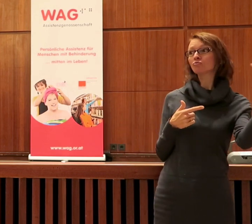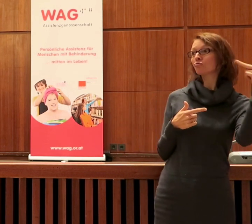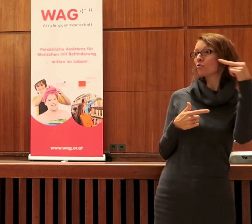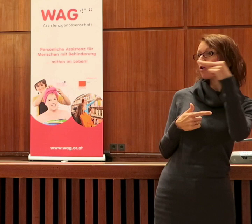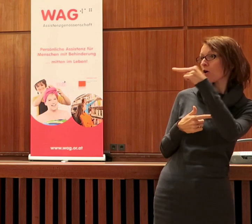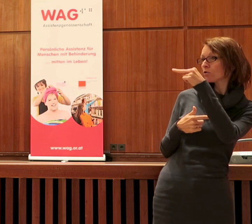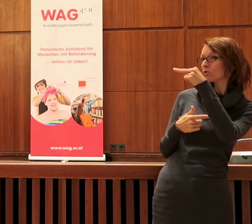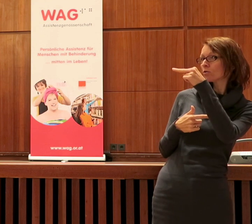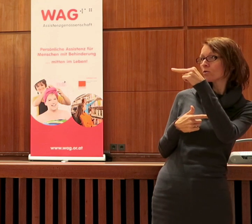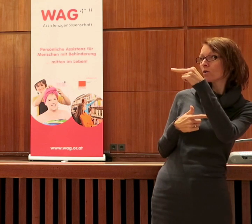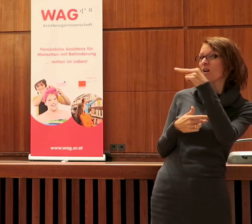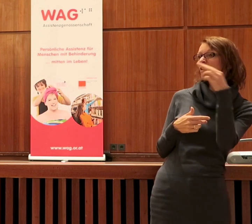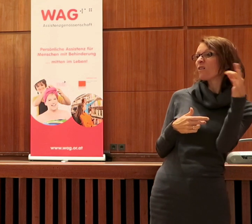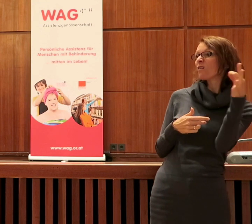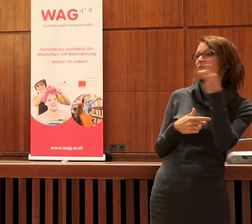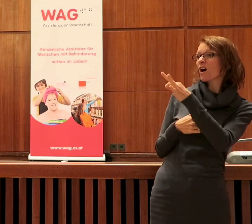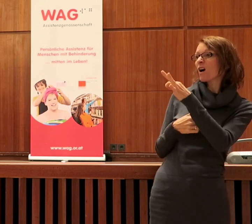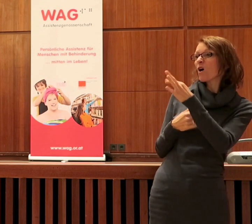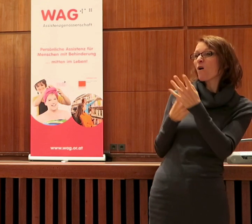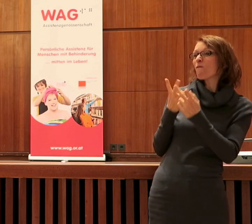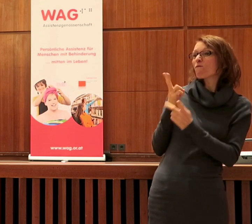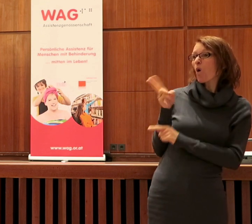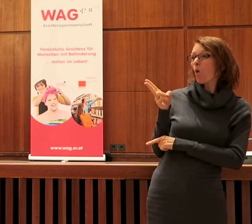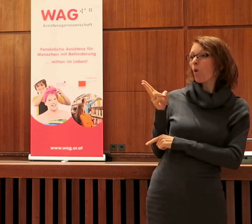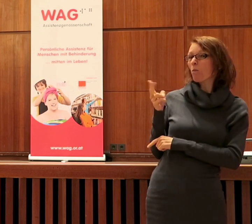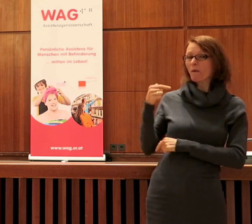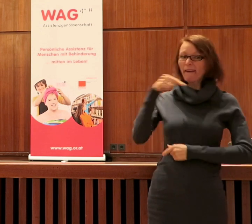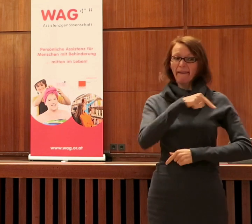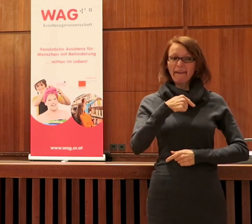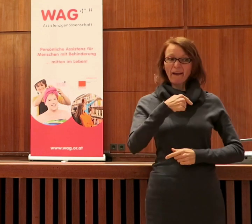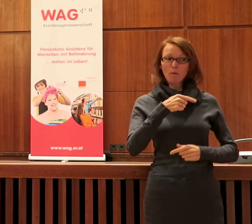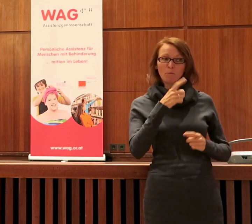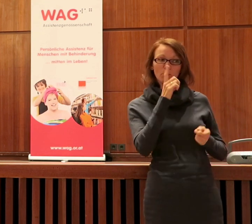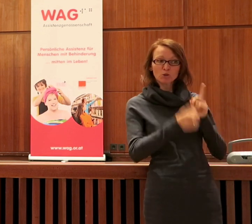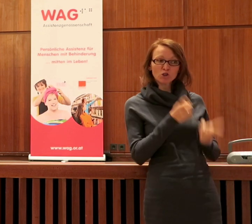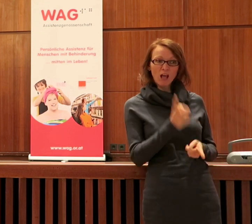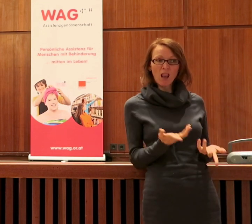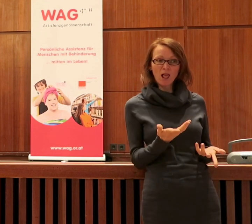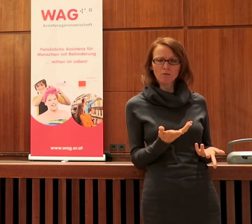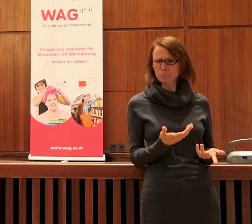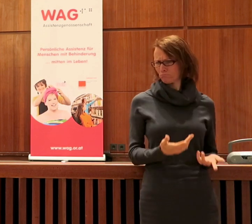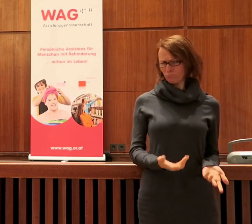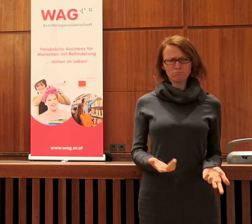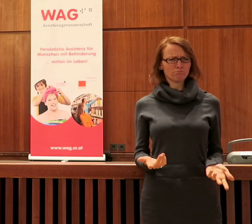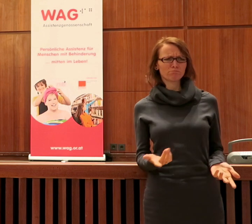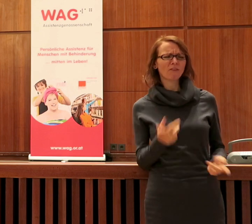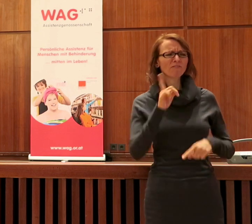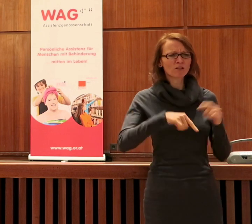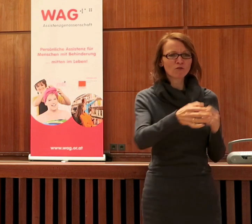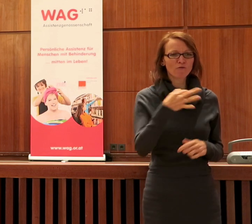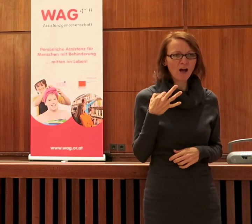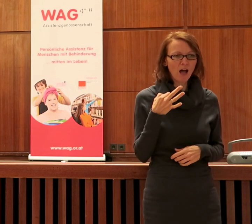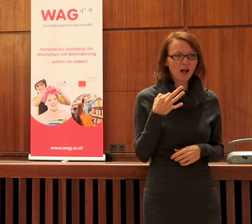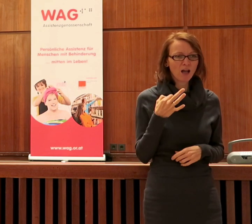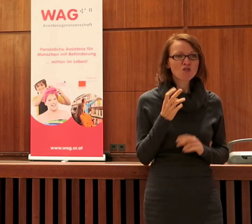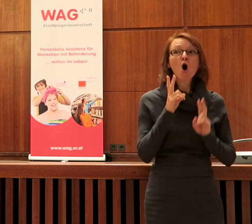"Warum lassen Sie ihm bestellen?" [Lachen] Komplett falsche Fragestellung. Warum lassen Sie ihm bezahlen?